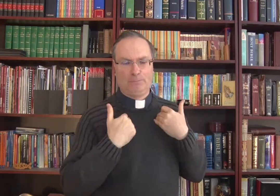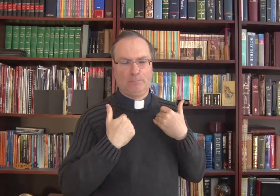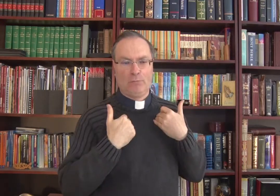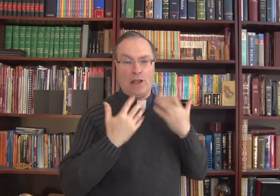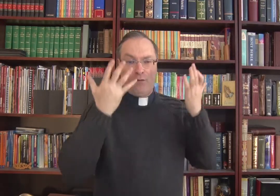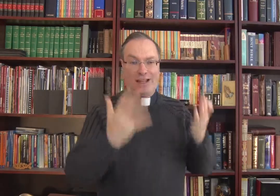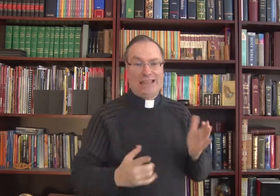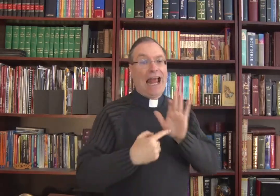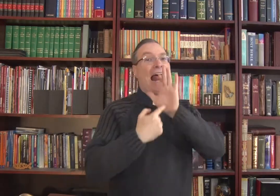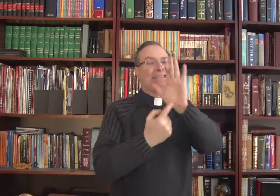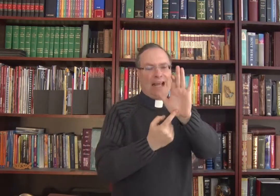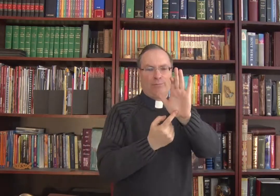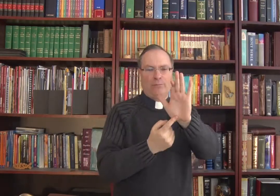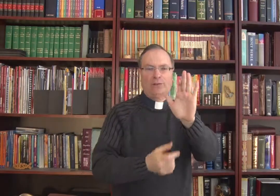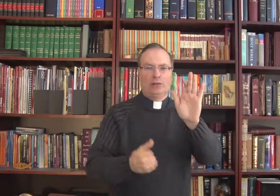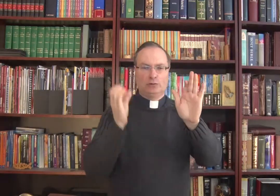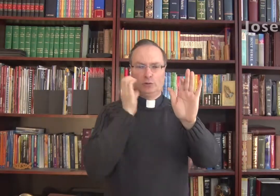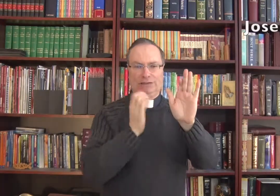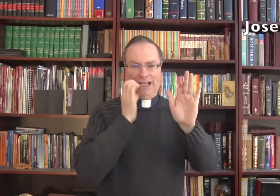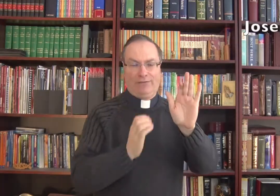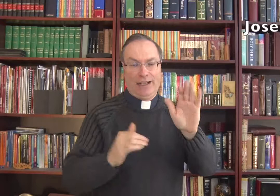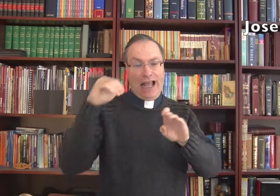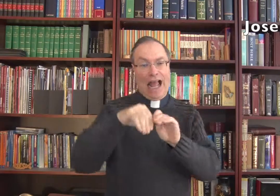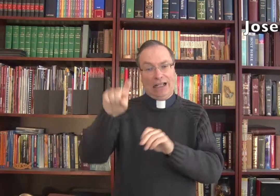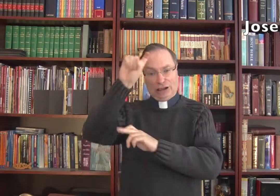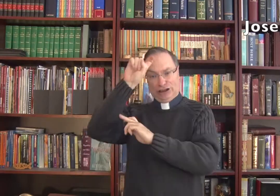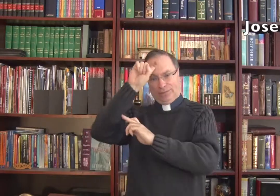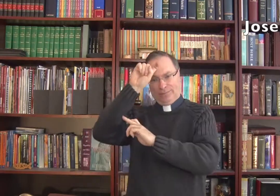Voici l’exemple de Joseph en Égypte